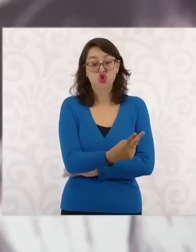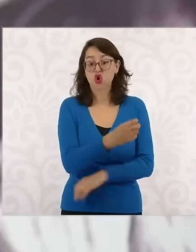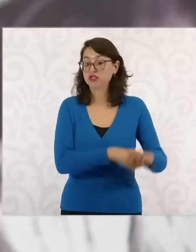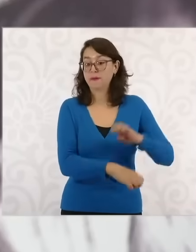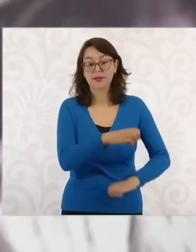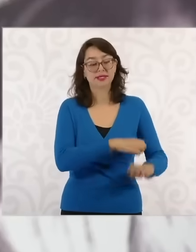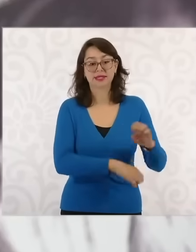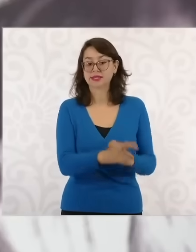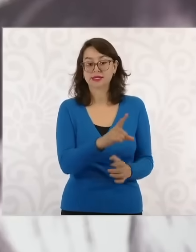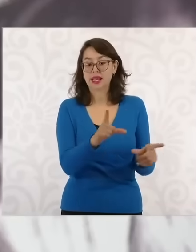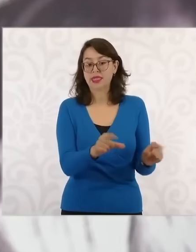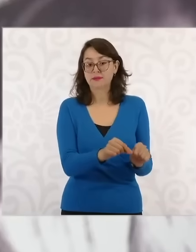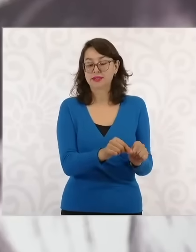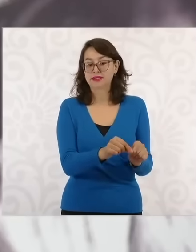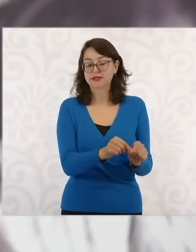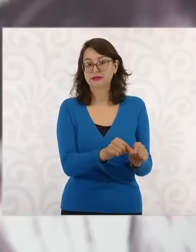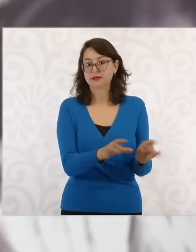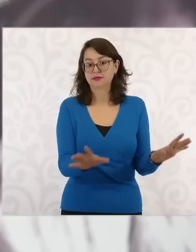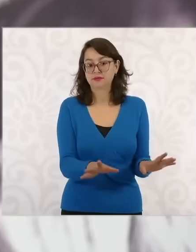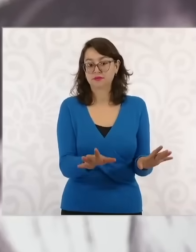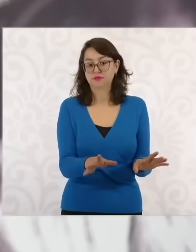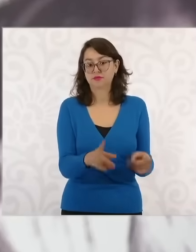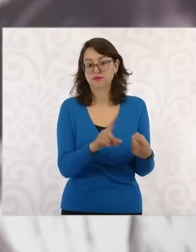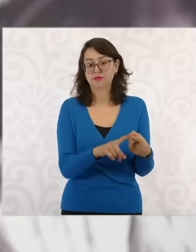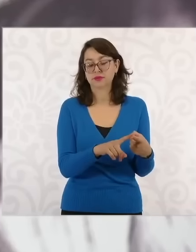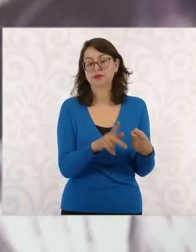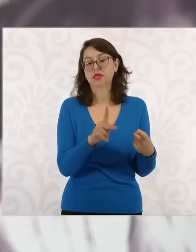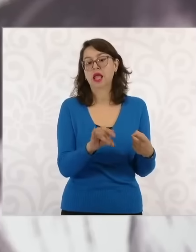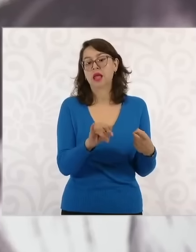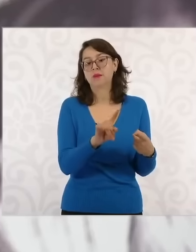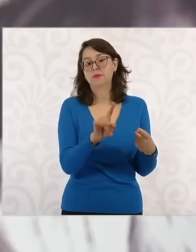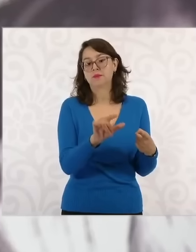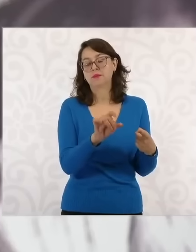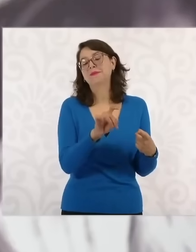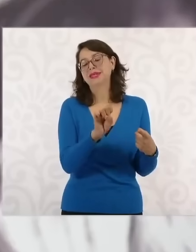estas mezclas, en particular una eh muy conocida que es Pisa a través de su filial Safe. Sin